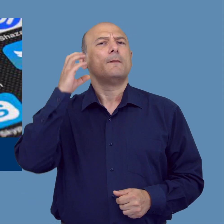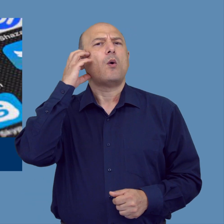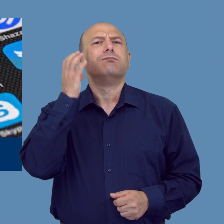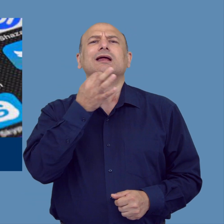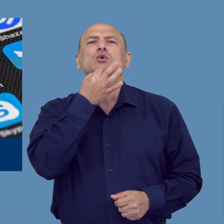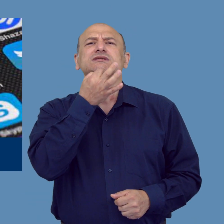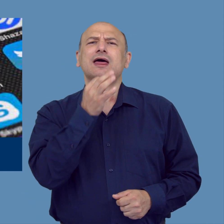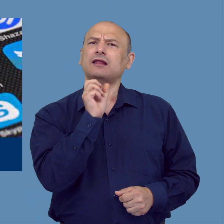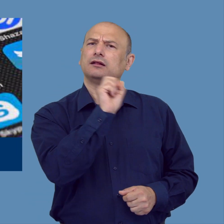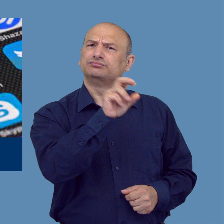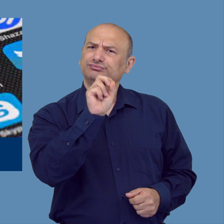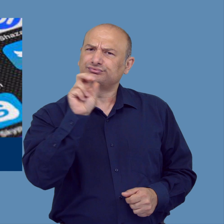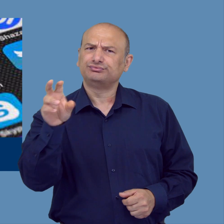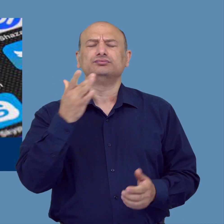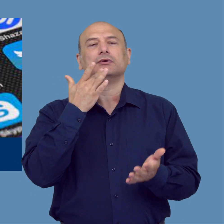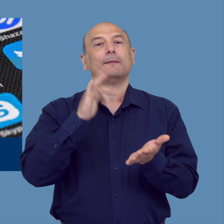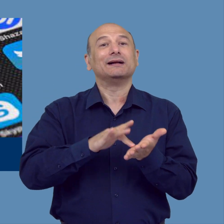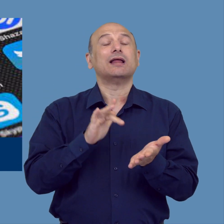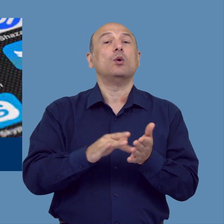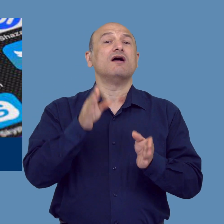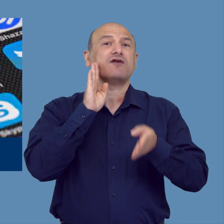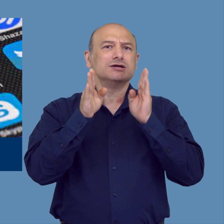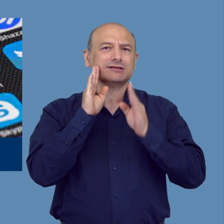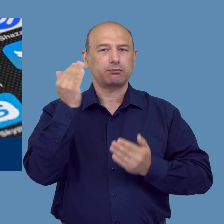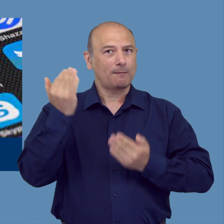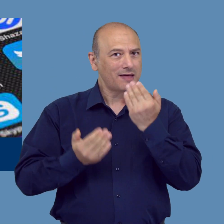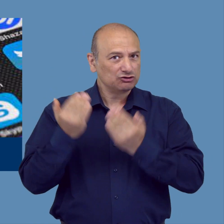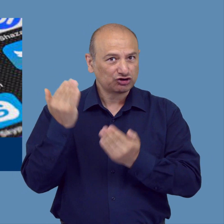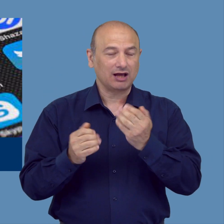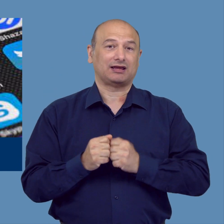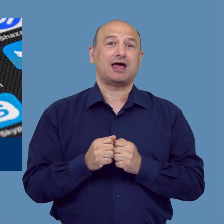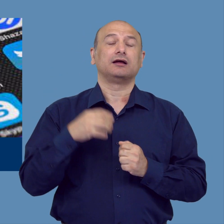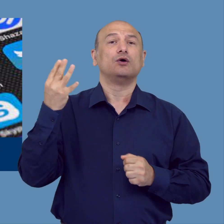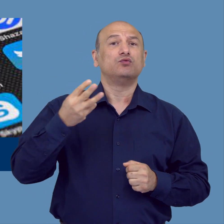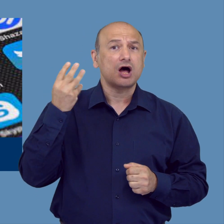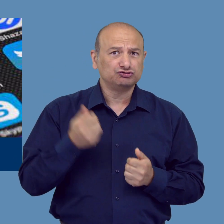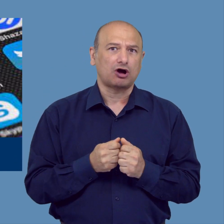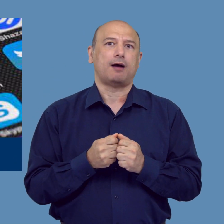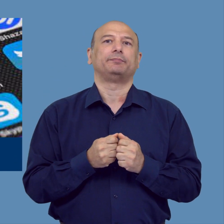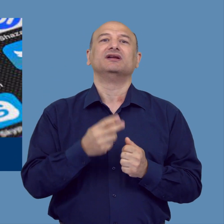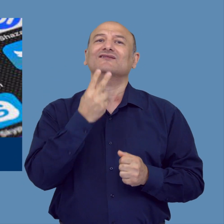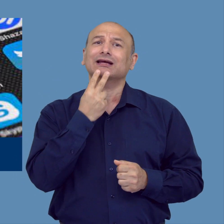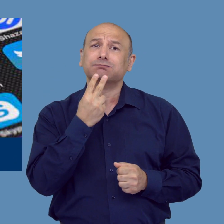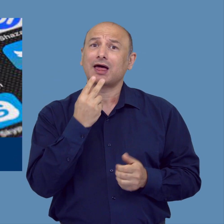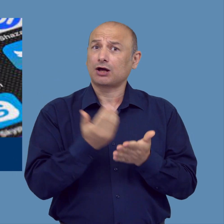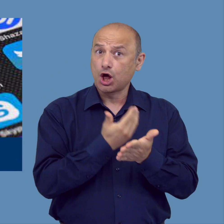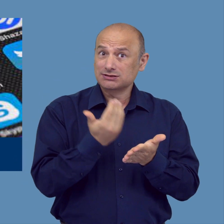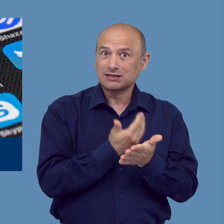Több üzenetküldő alkalmazást (Facebook Messenger, WhatsApp, Viber, stb.)